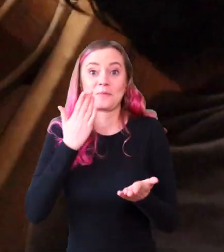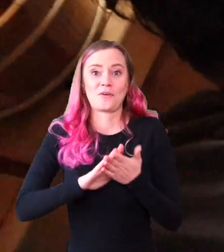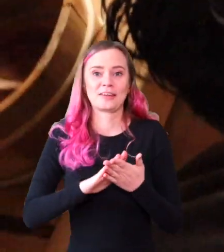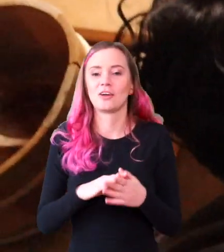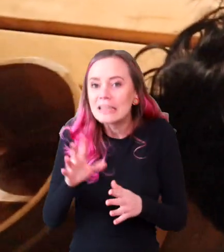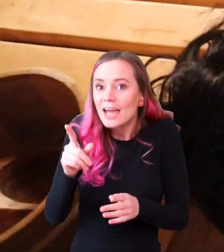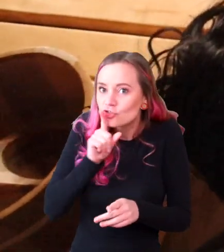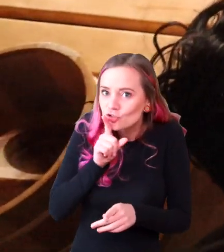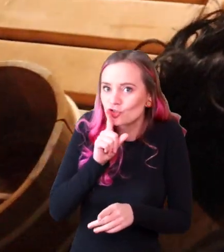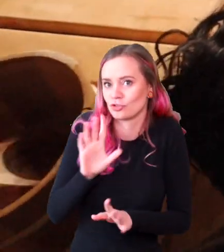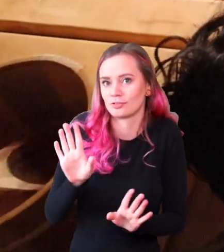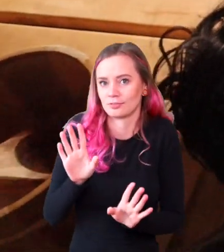Psst, oni to nemusí vědět!